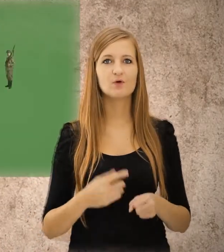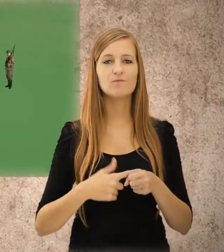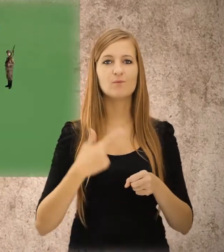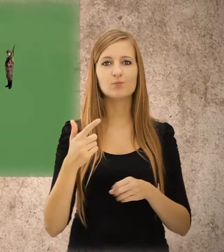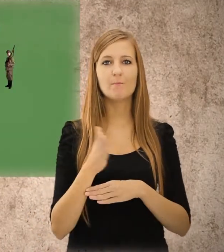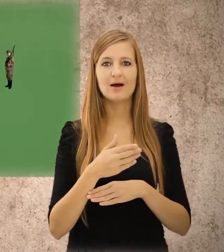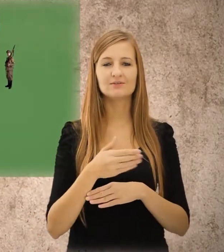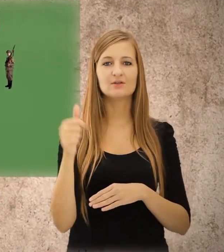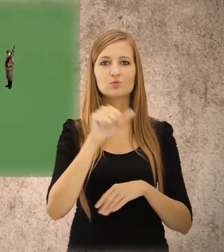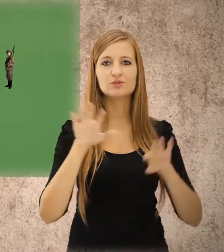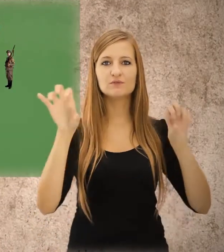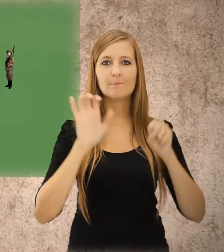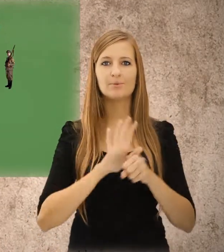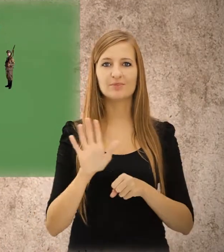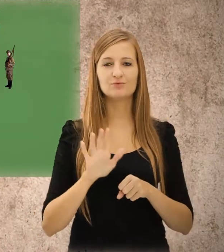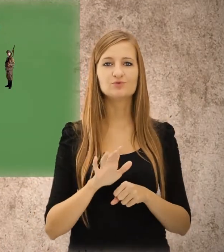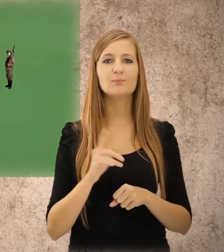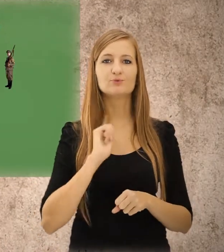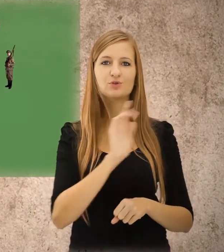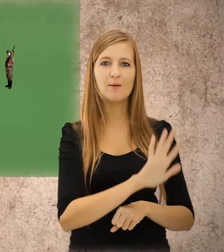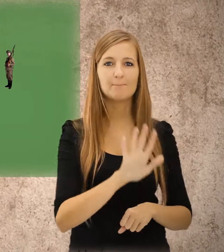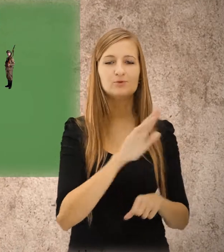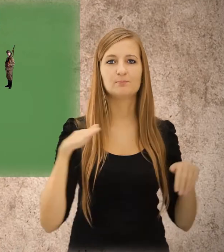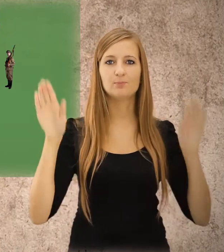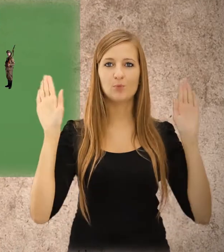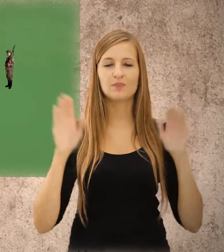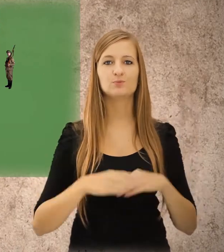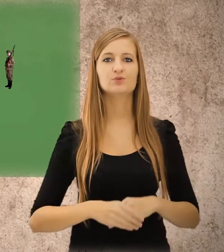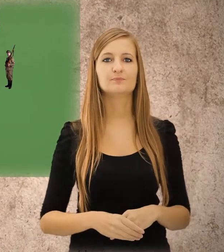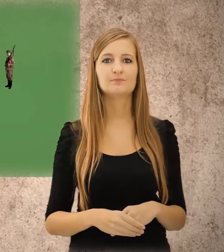22 marca 1915 skapitulował garnizon Przemyśla.